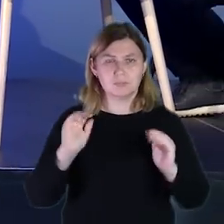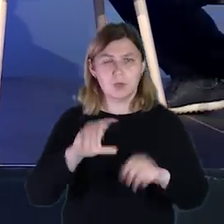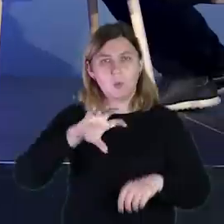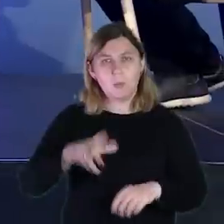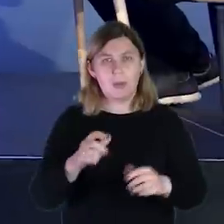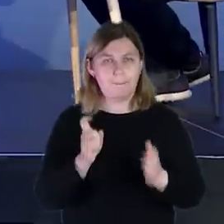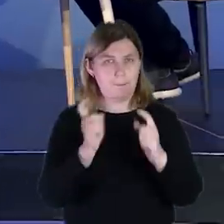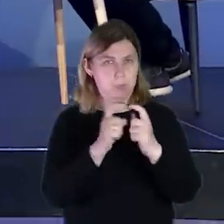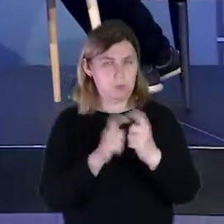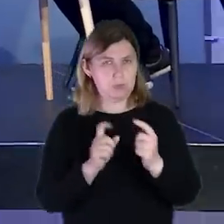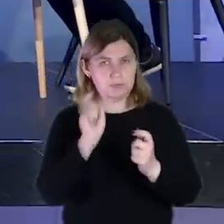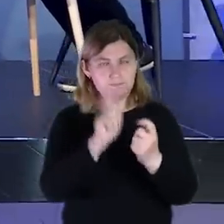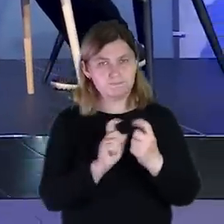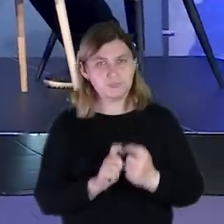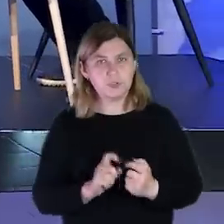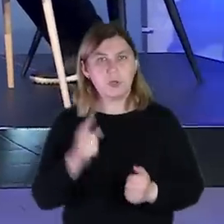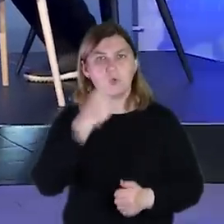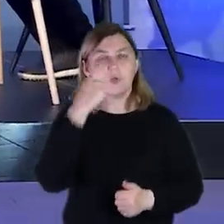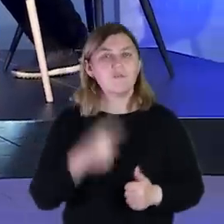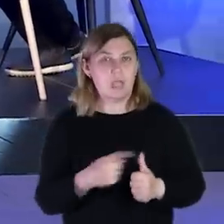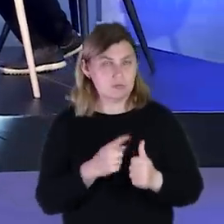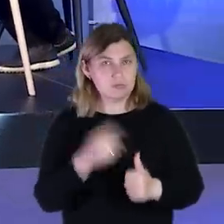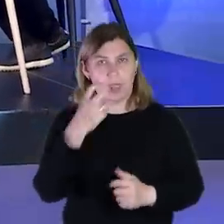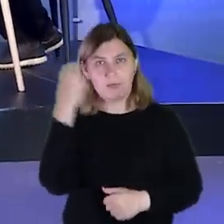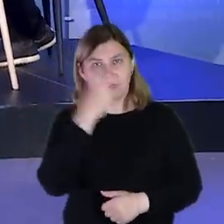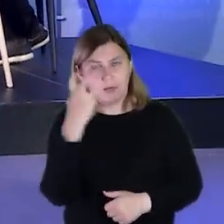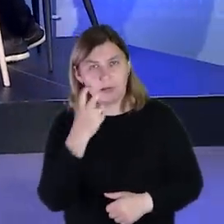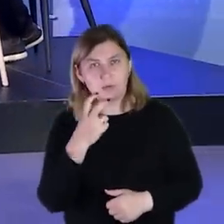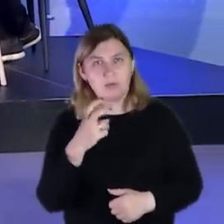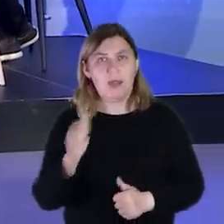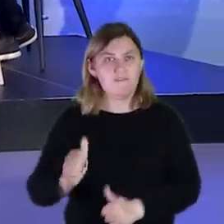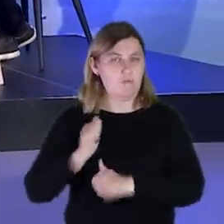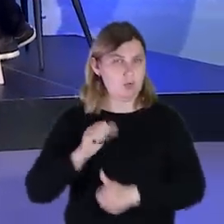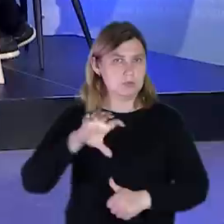czyli przede wszystkim: Sowieci interesowali się jednostkami wojskowymi,